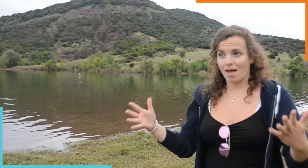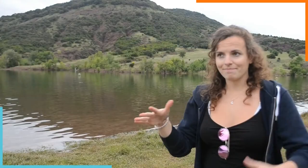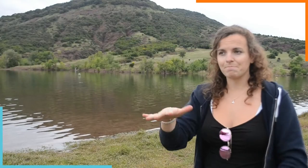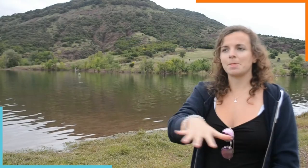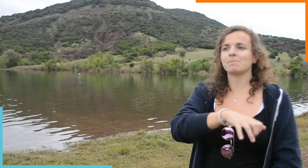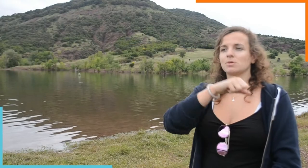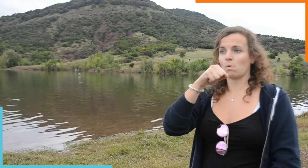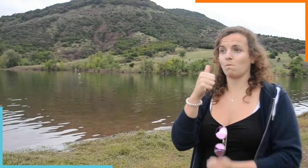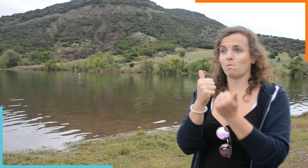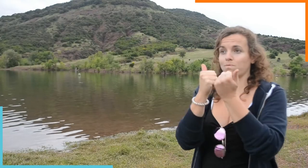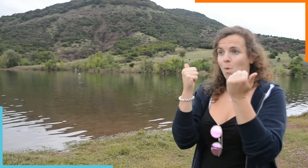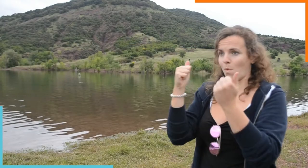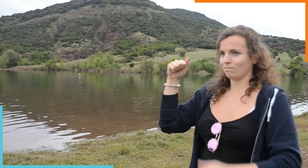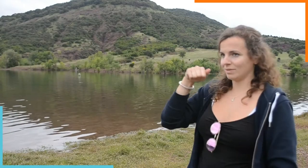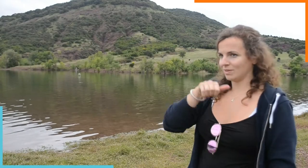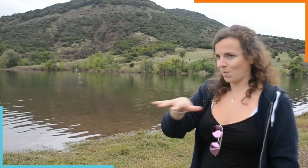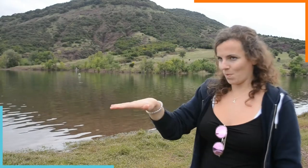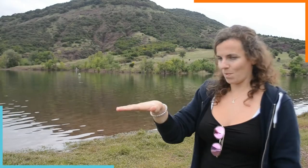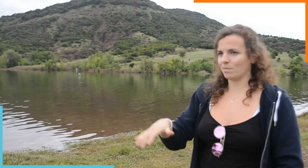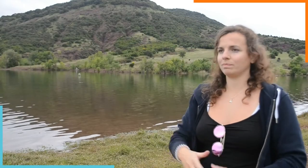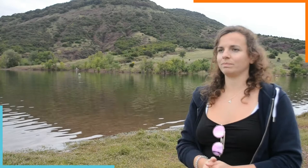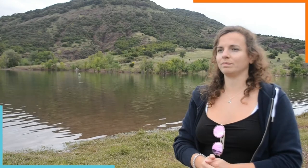La dépression est le contraire de l'anticyclone.